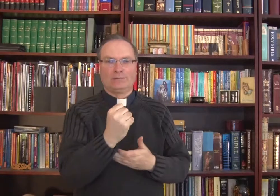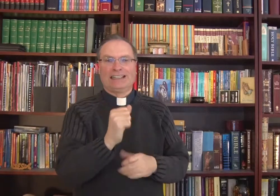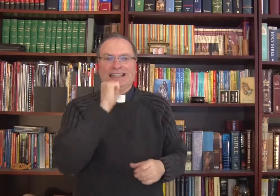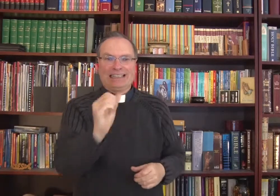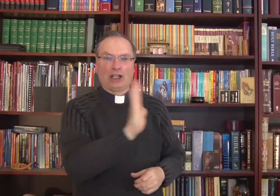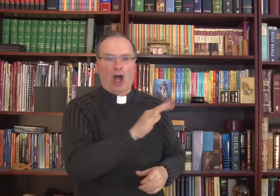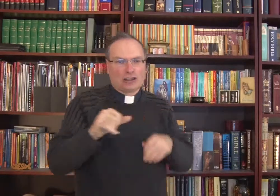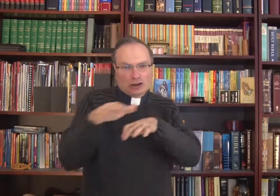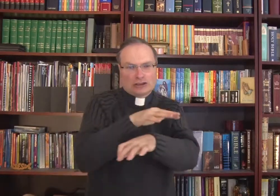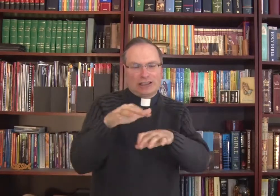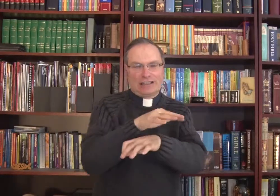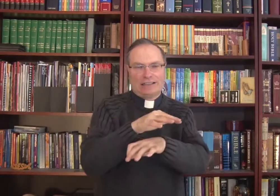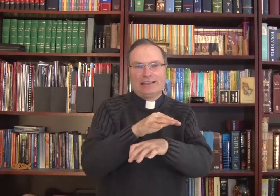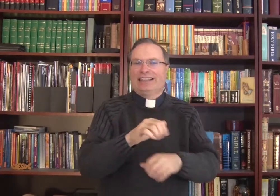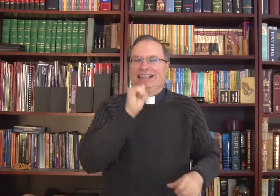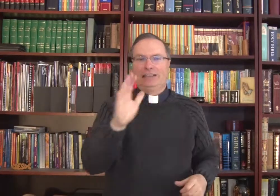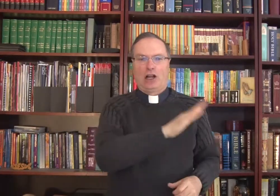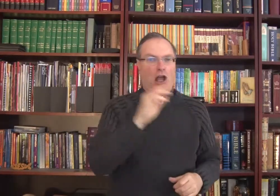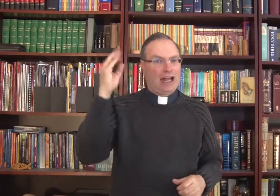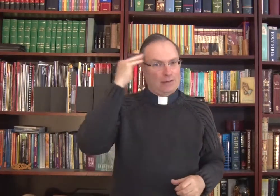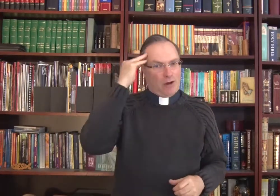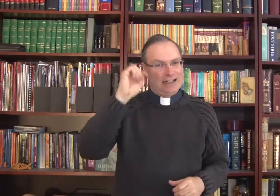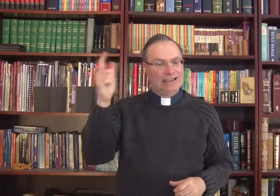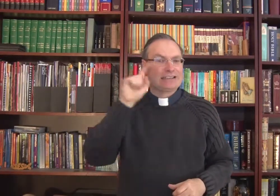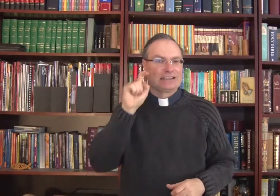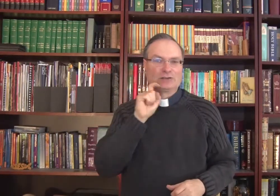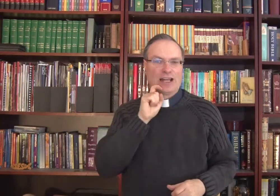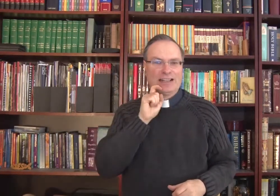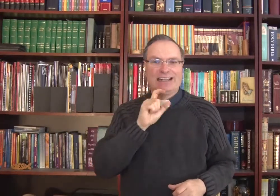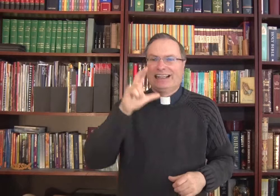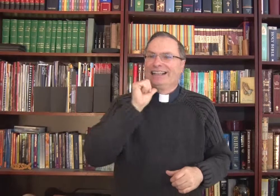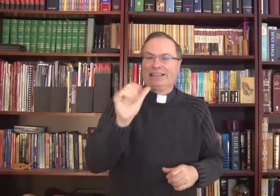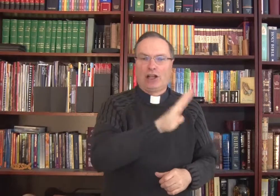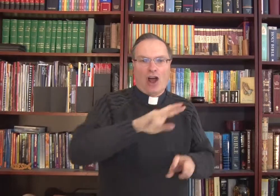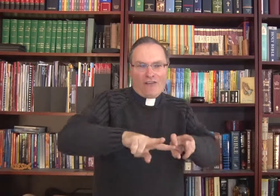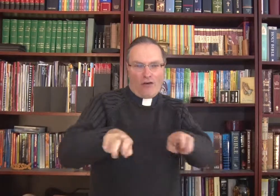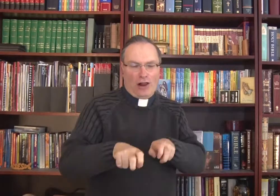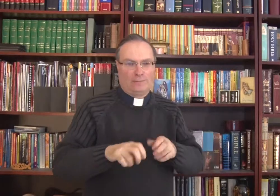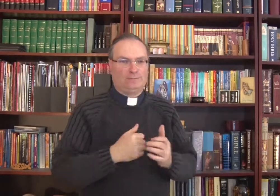ni de leur sorcellerie, ni de leur immoralité sexuelle, ni de leurs vols.»